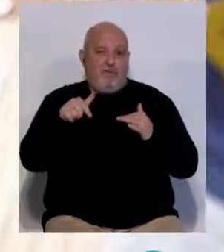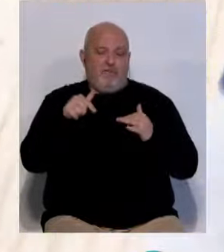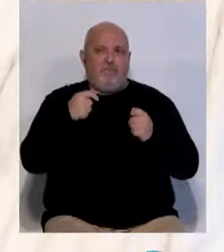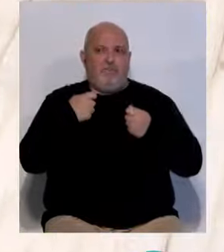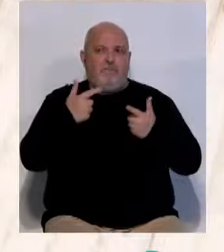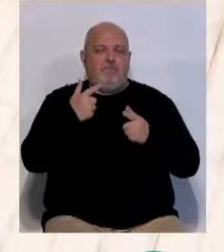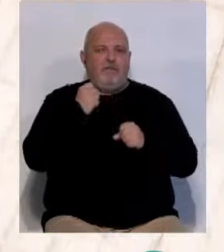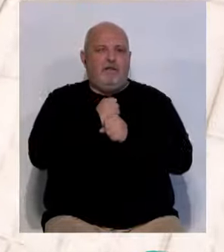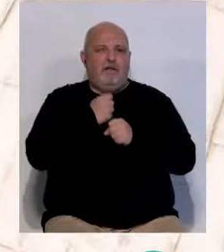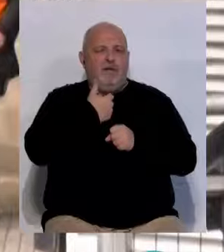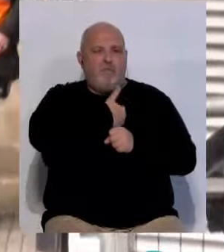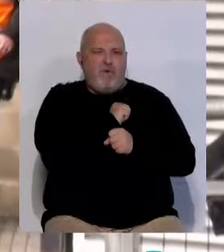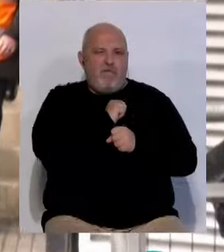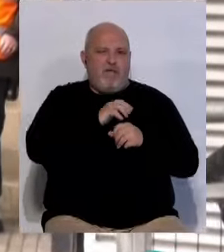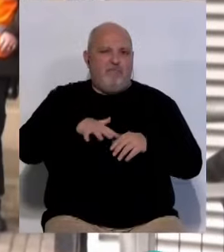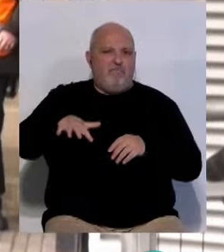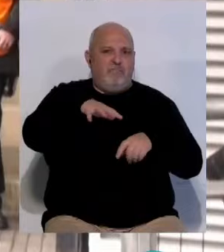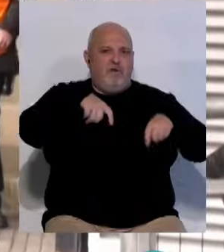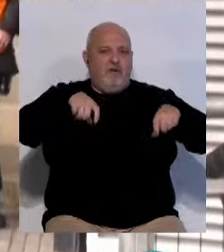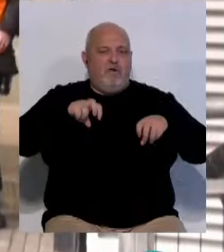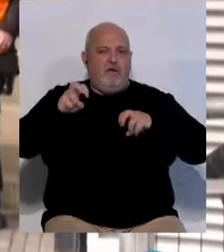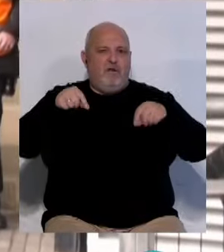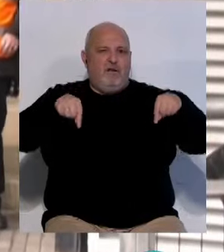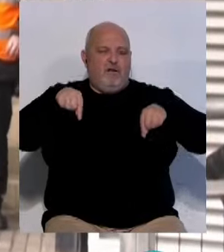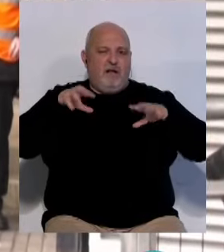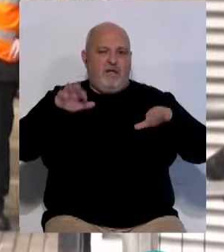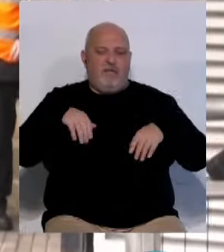tareas de patrullaje en los alrededores del campo y en otros puntos de la ciudad el dispositivo dará